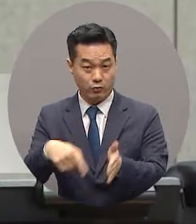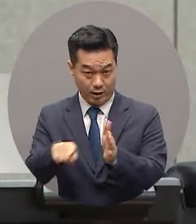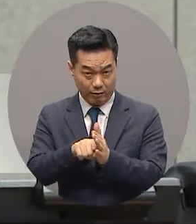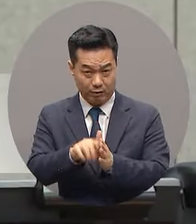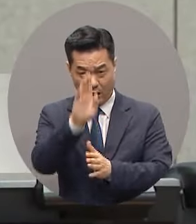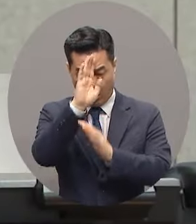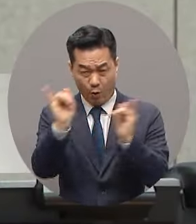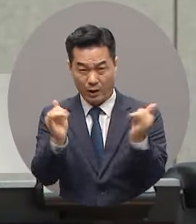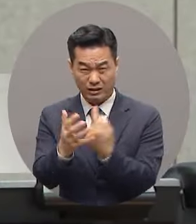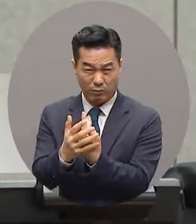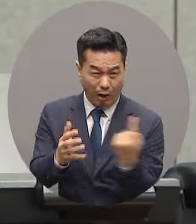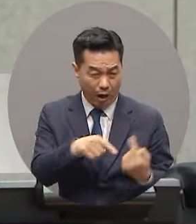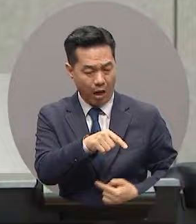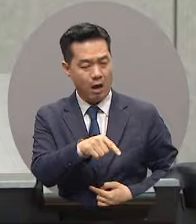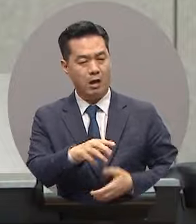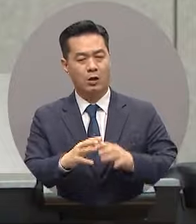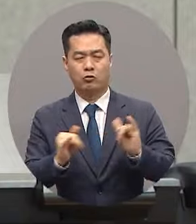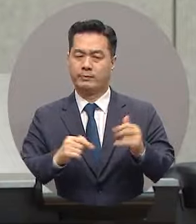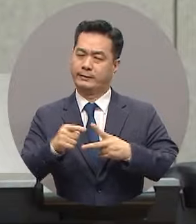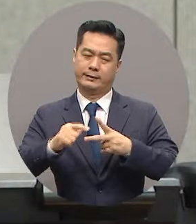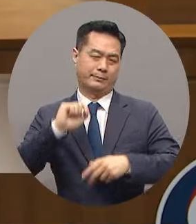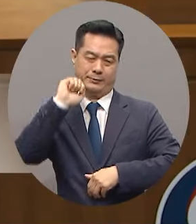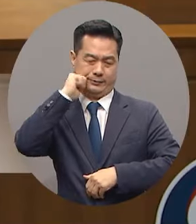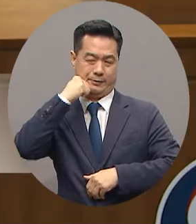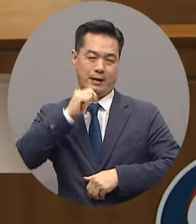조 장관은 이에 대해 대화와 타협의 장을 만들기 위해 집단으로 환자 곁을